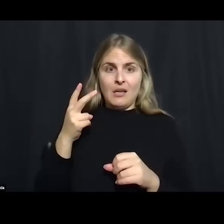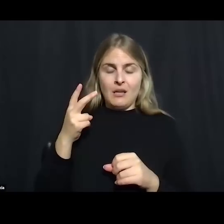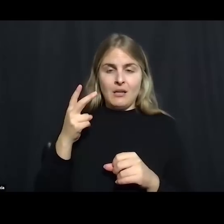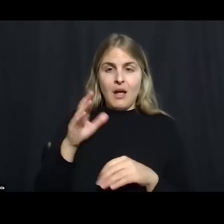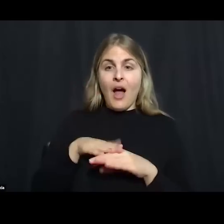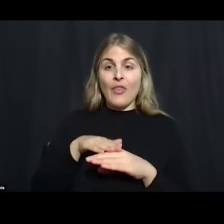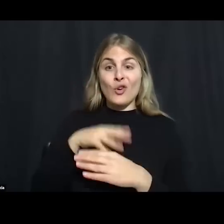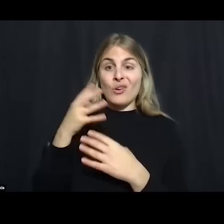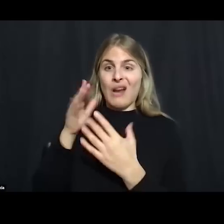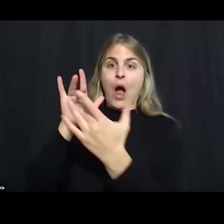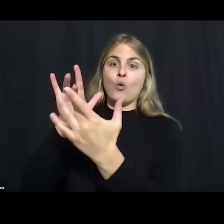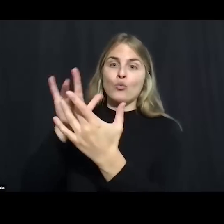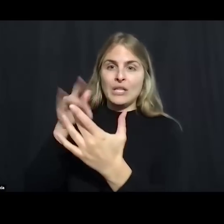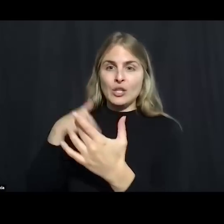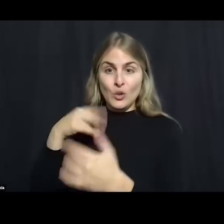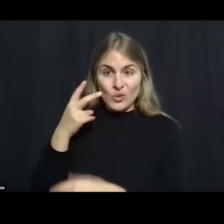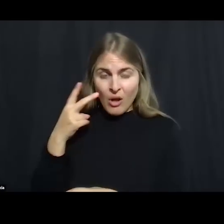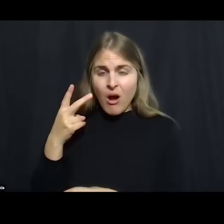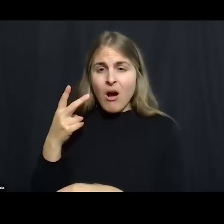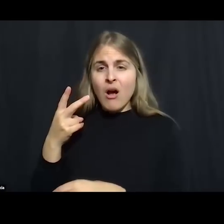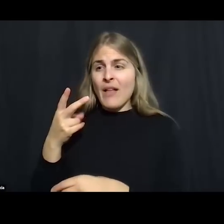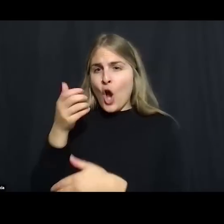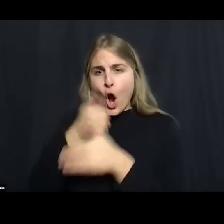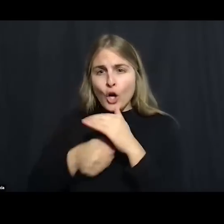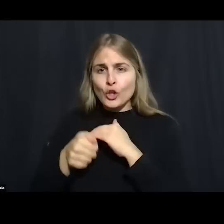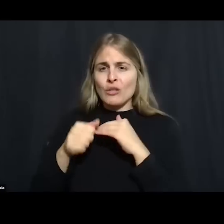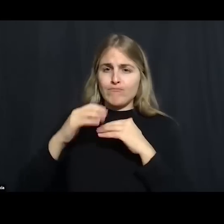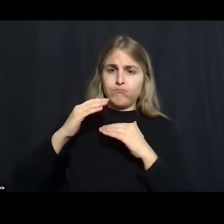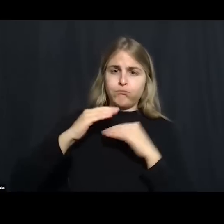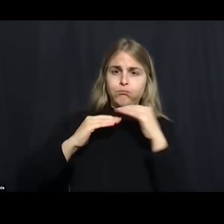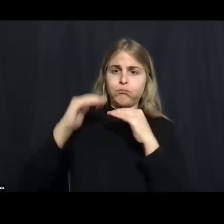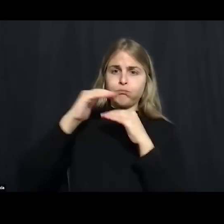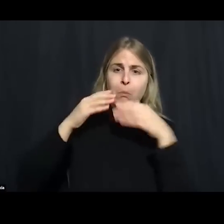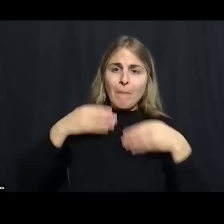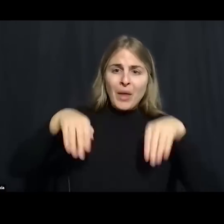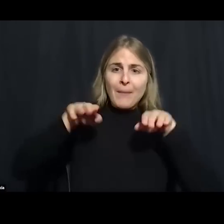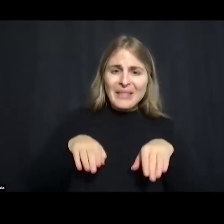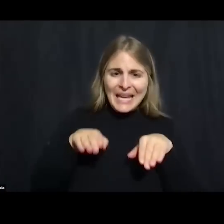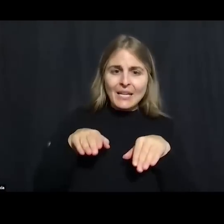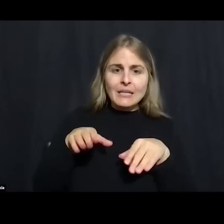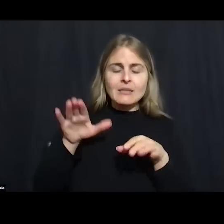que sobresalían de un extremo de media docena de mantas en el borde de un puente de la autopista de la interestatal 95.